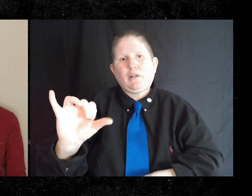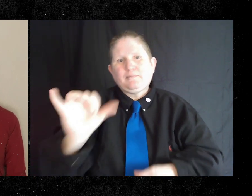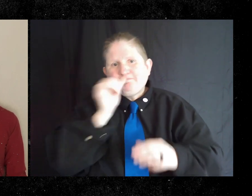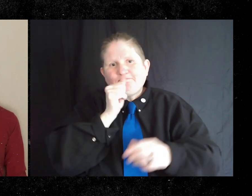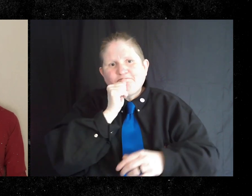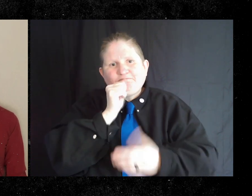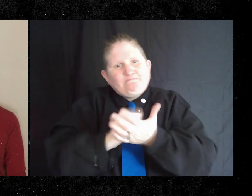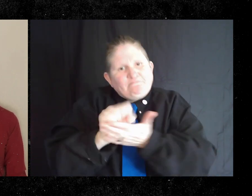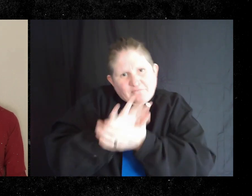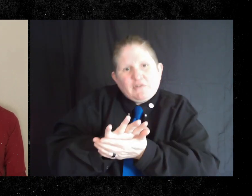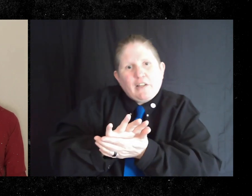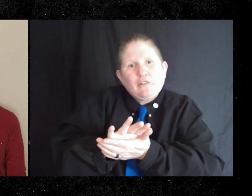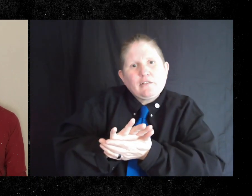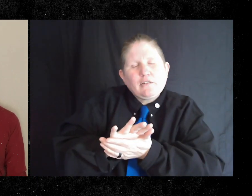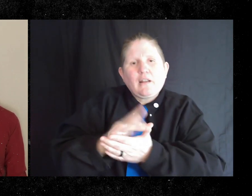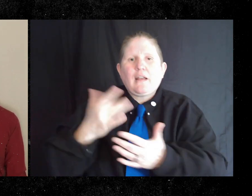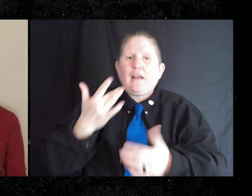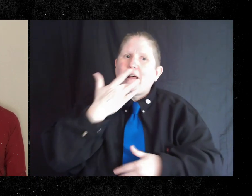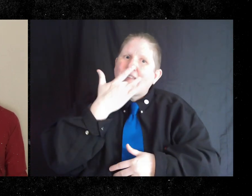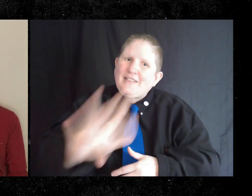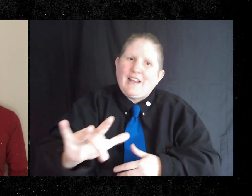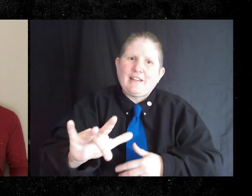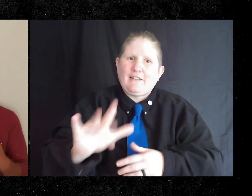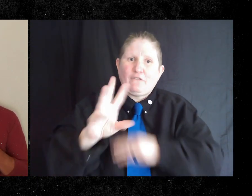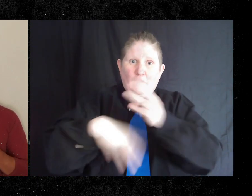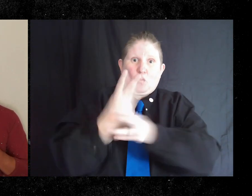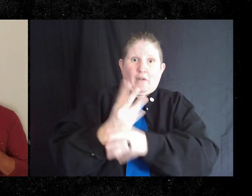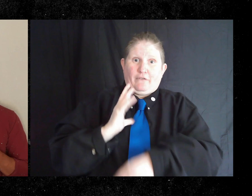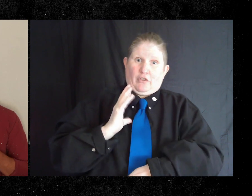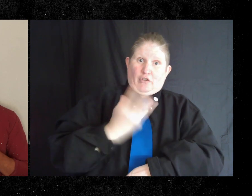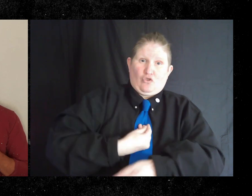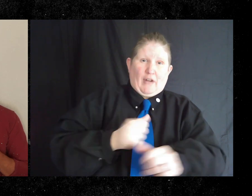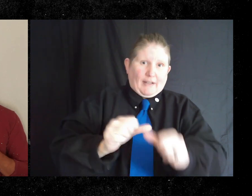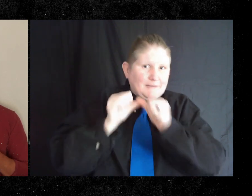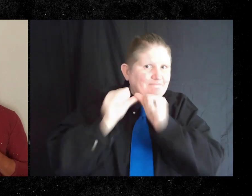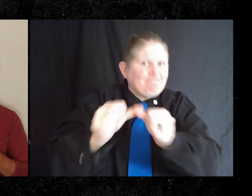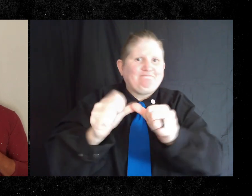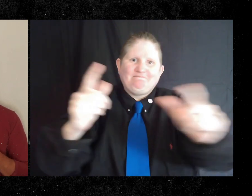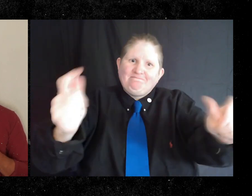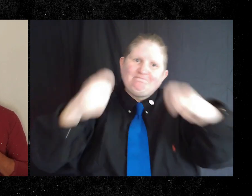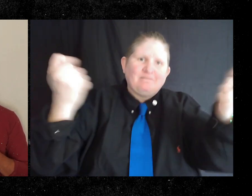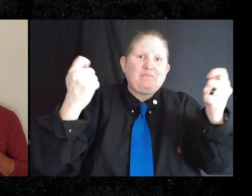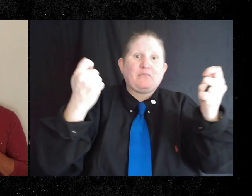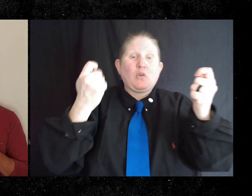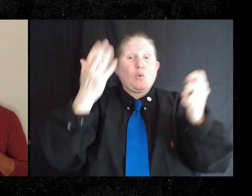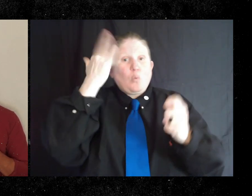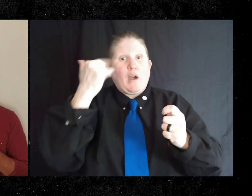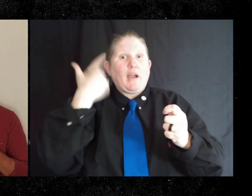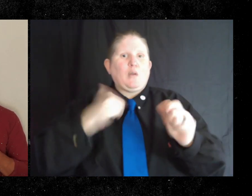Qué suerte tiene el mundo por la resiliencia trans porque fuimos hechos para mover el mundo.